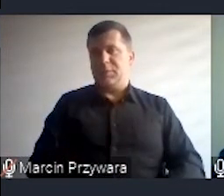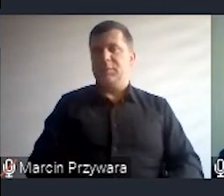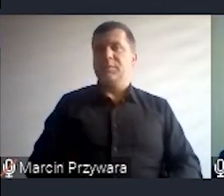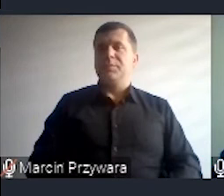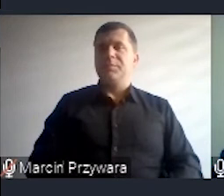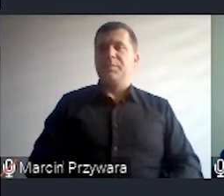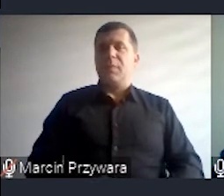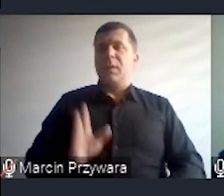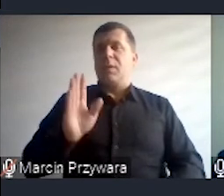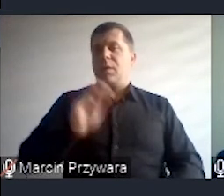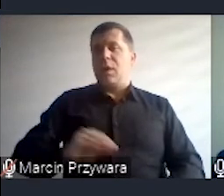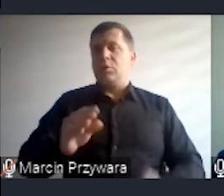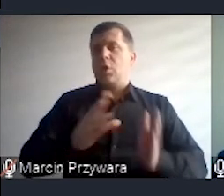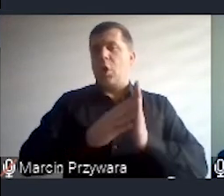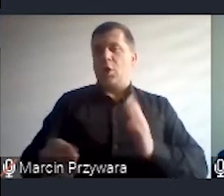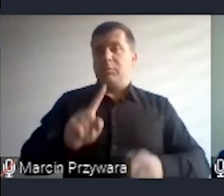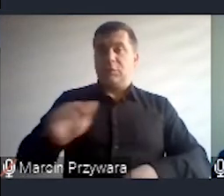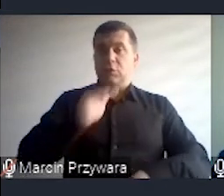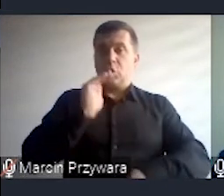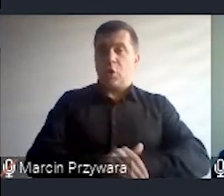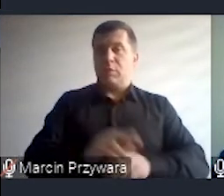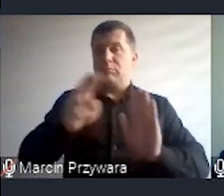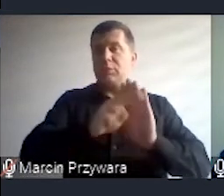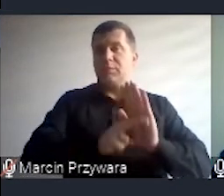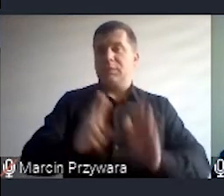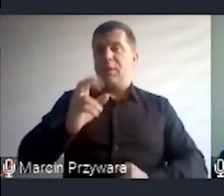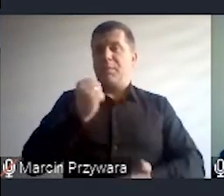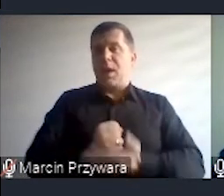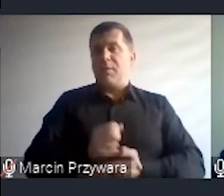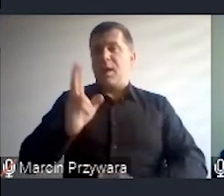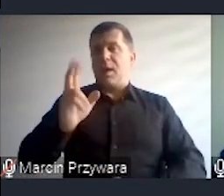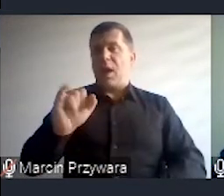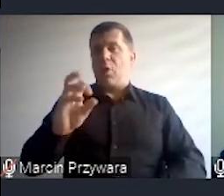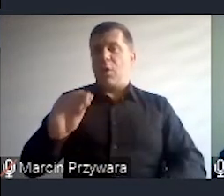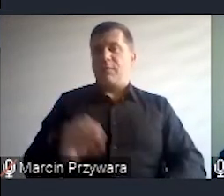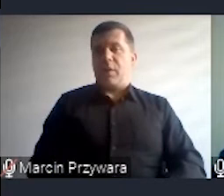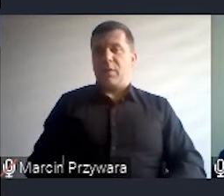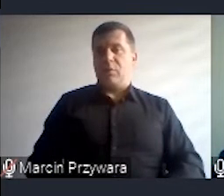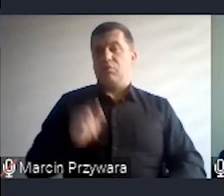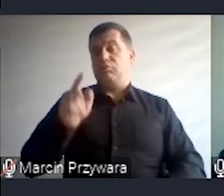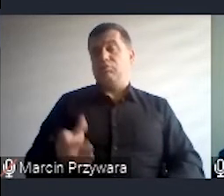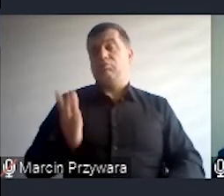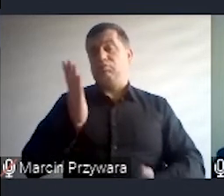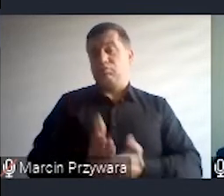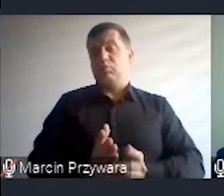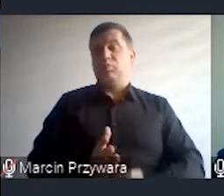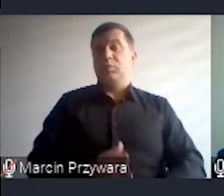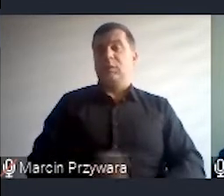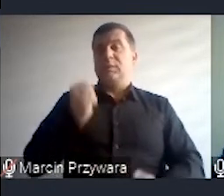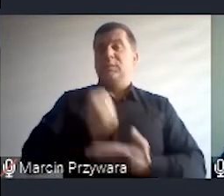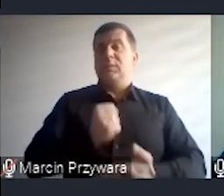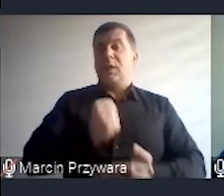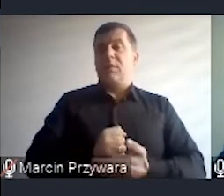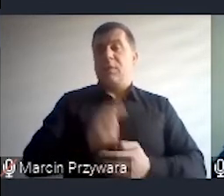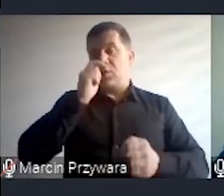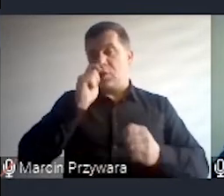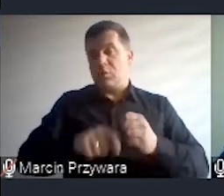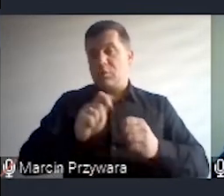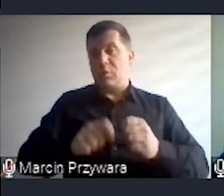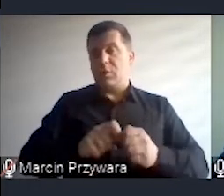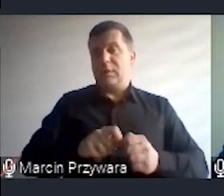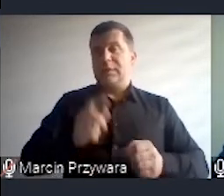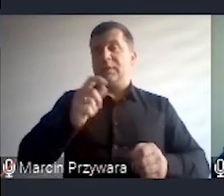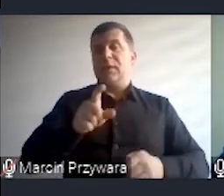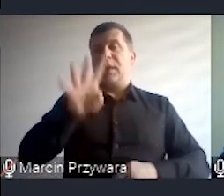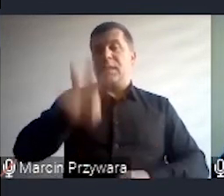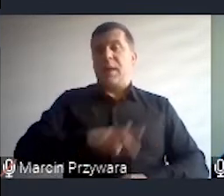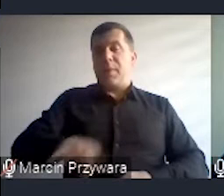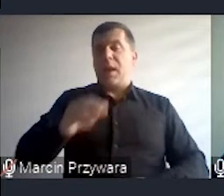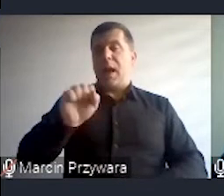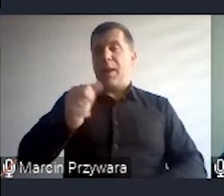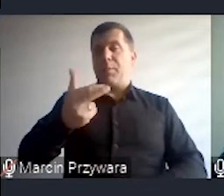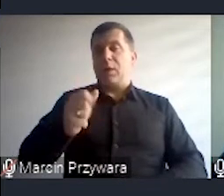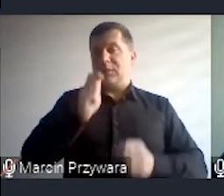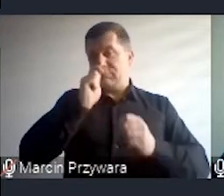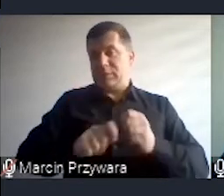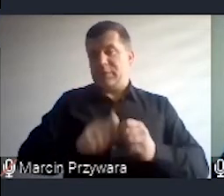Poza tym, odpisy zgodne z przepisami prawa krajowego i tu już kwestia kontroli i sprawdzenia tabeli amortyzacji,